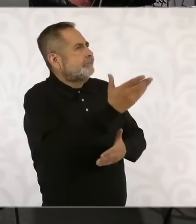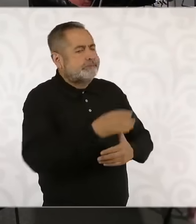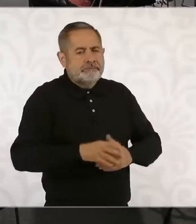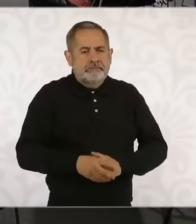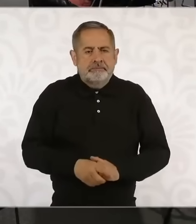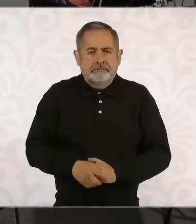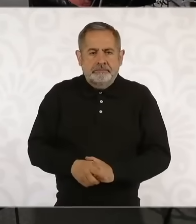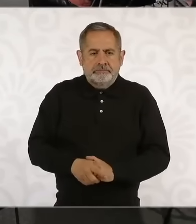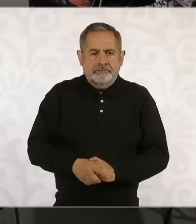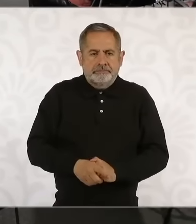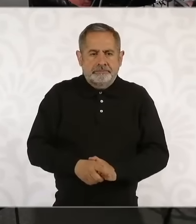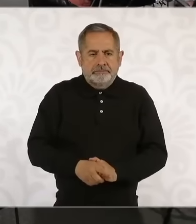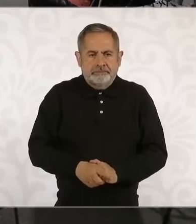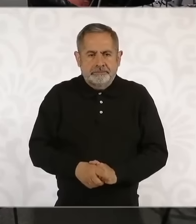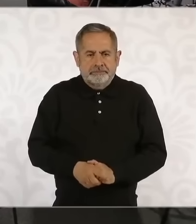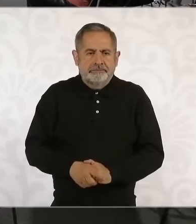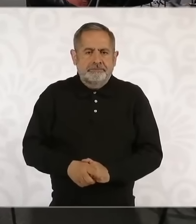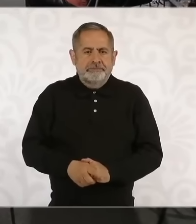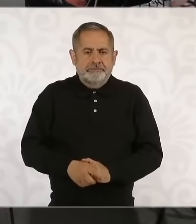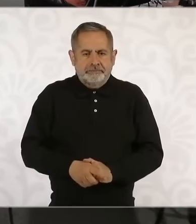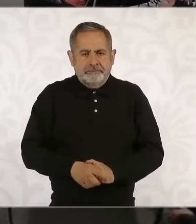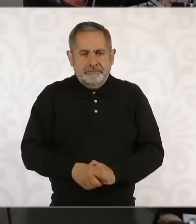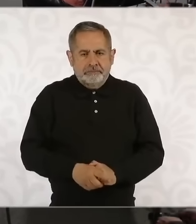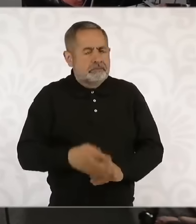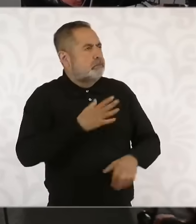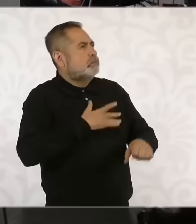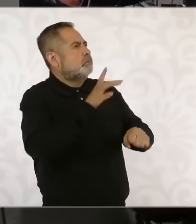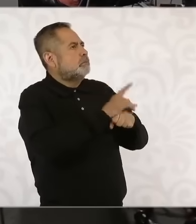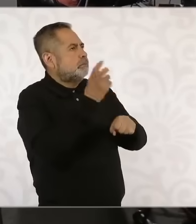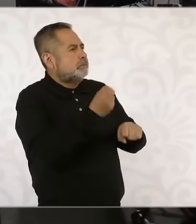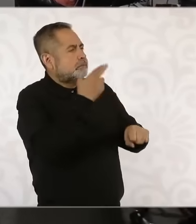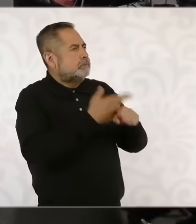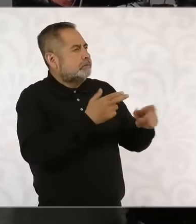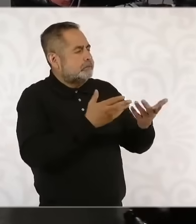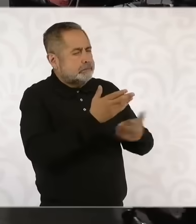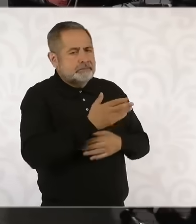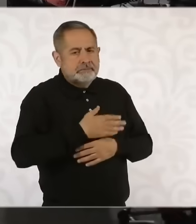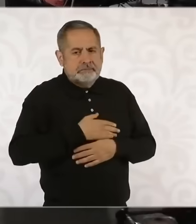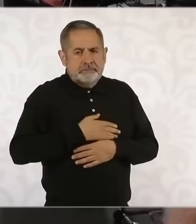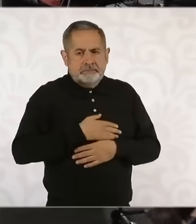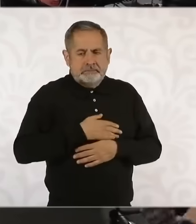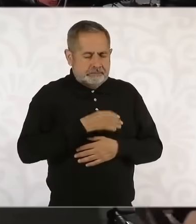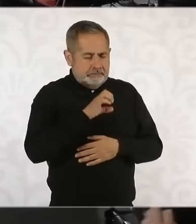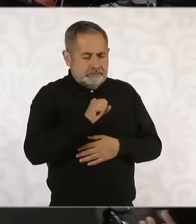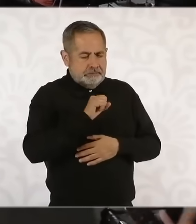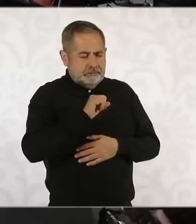Usted, por favor. Buenos días, secretaria Ariana Esquivel de Enlace 13 Televisión. Aprovechar la